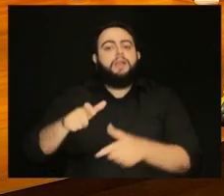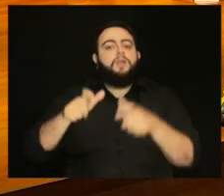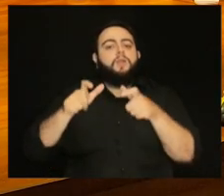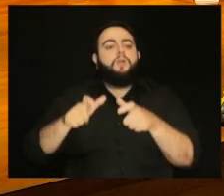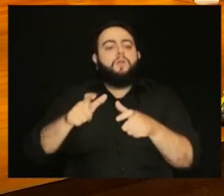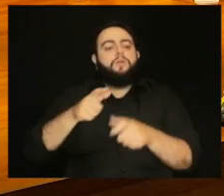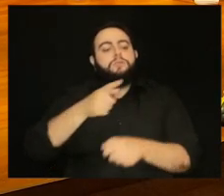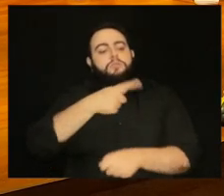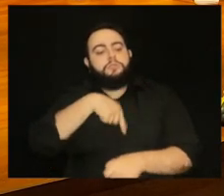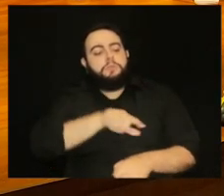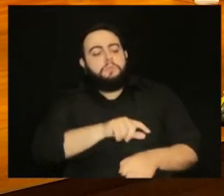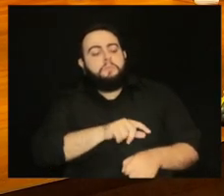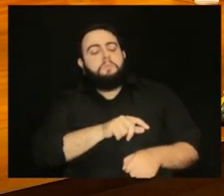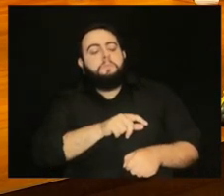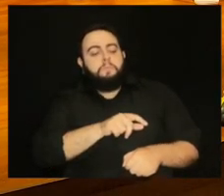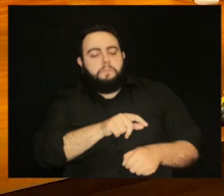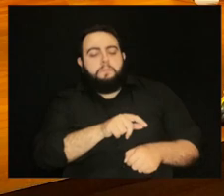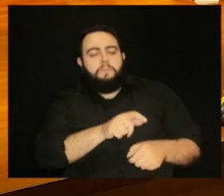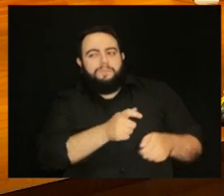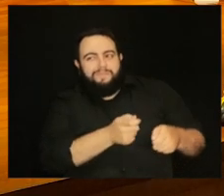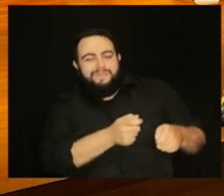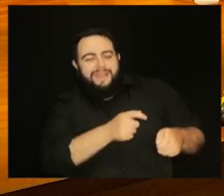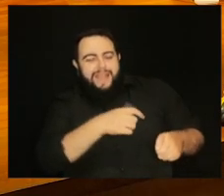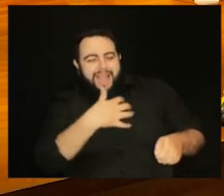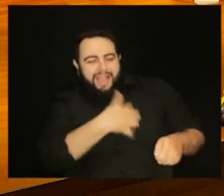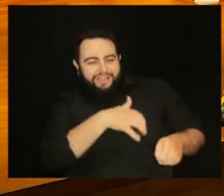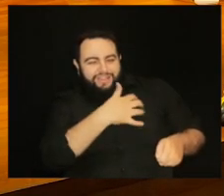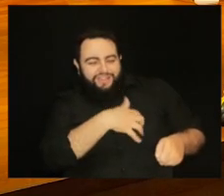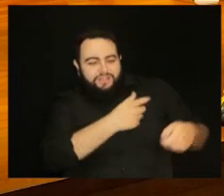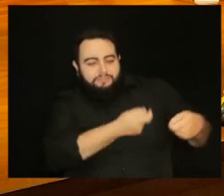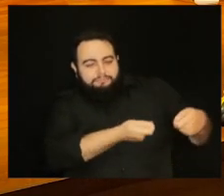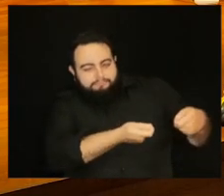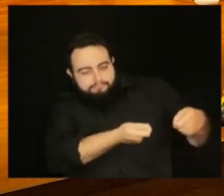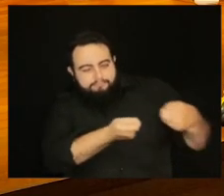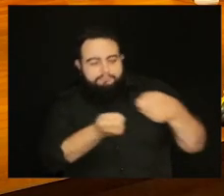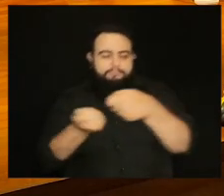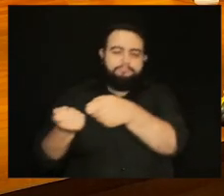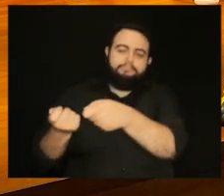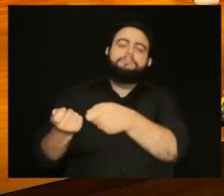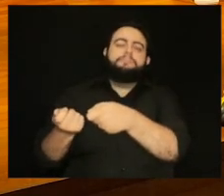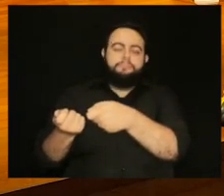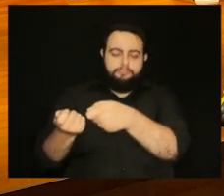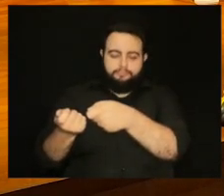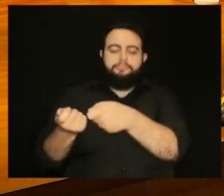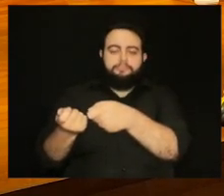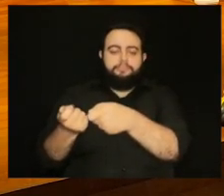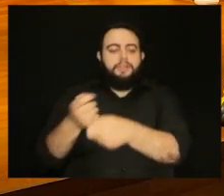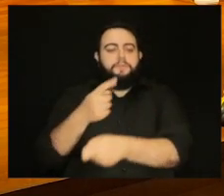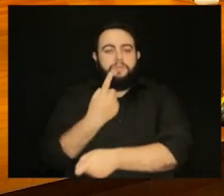Argentina mandavam as matrizes dos discos, que já se gravava tango na Argentina desde 1904, mandavam